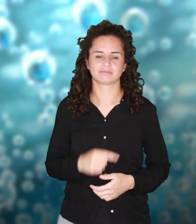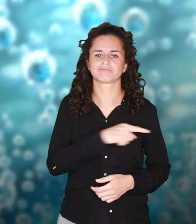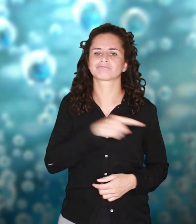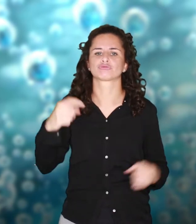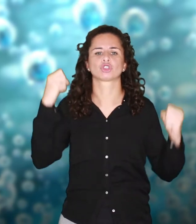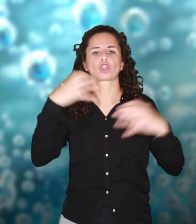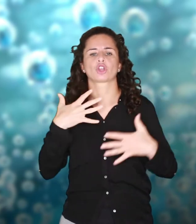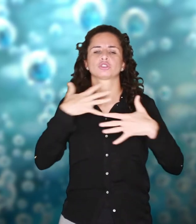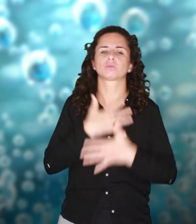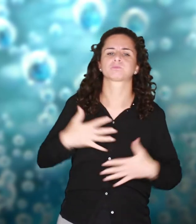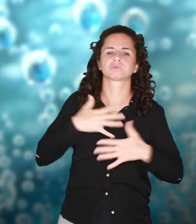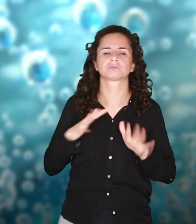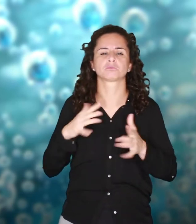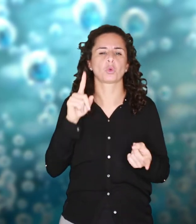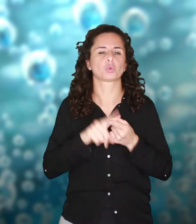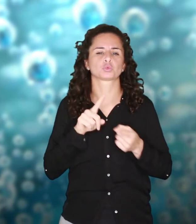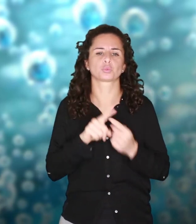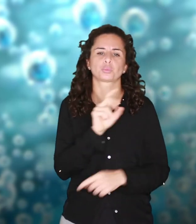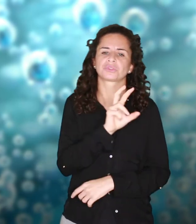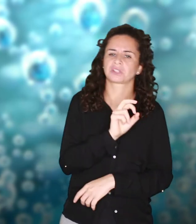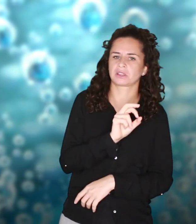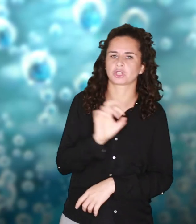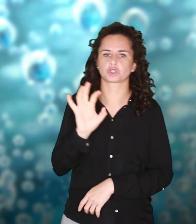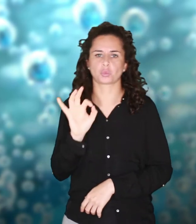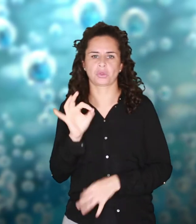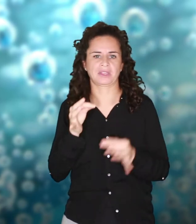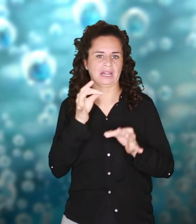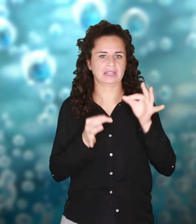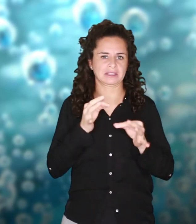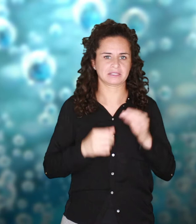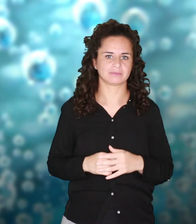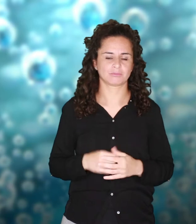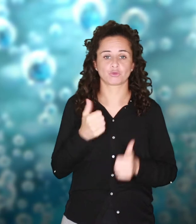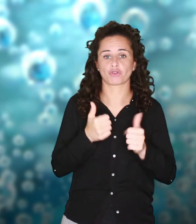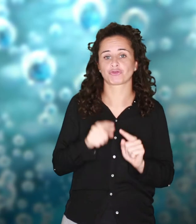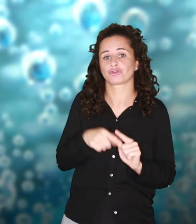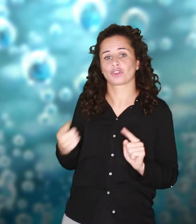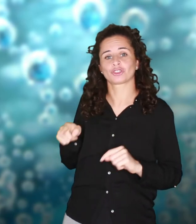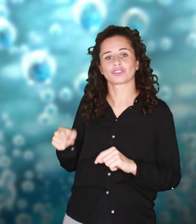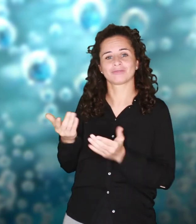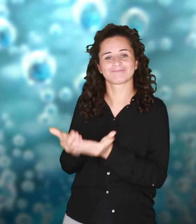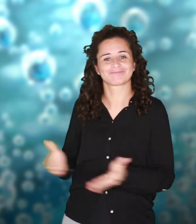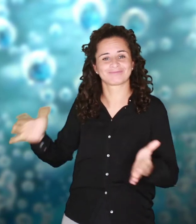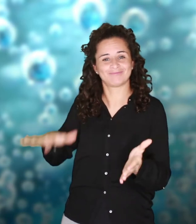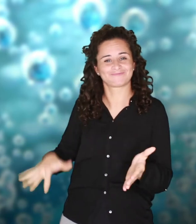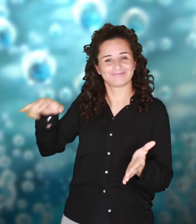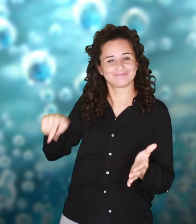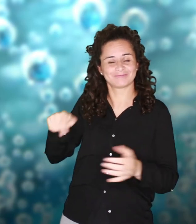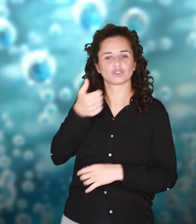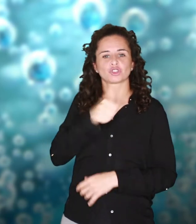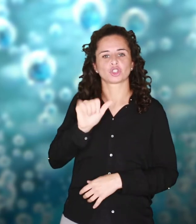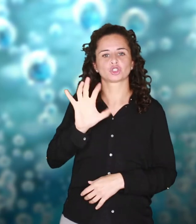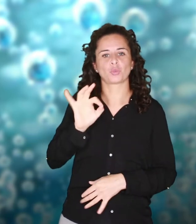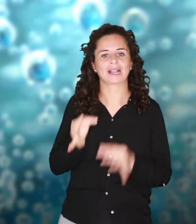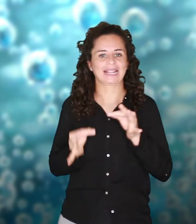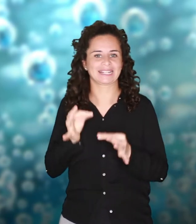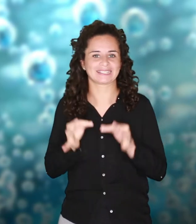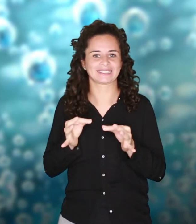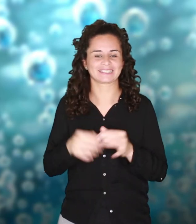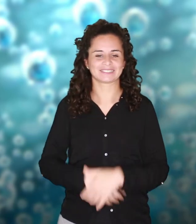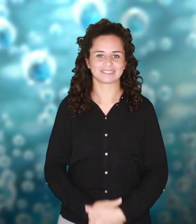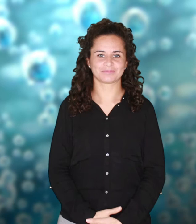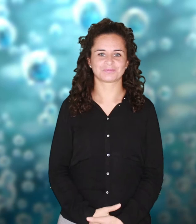Una doccia consuma in media 30-50 litri, mentre per il bagno occorrono 150 litri.